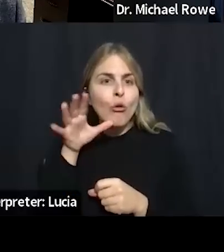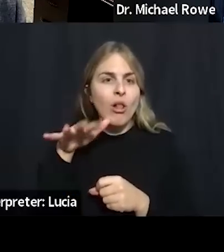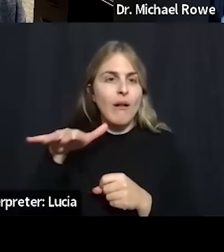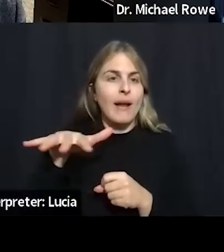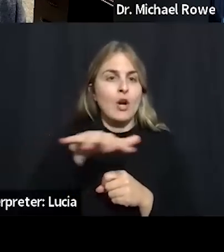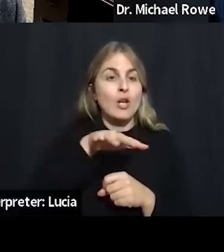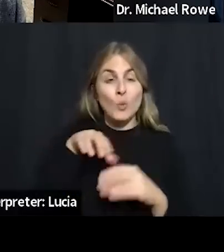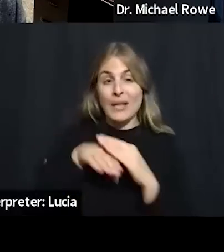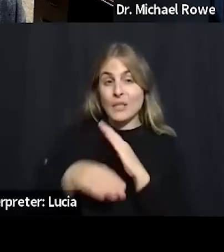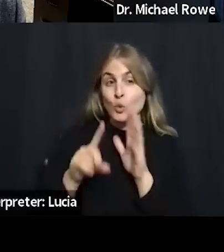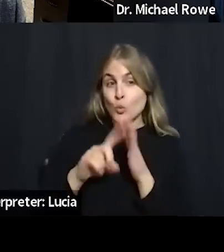y el transporte son escasos?"